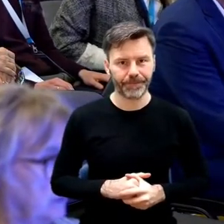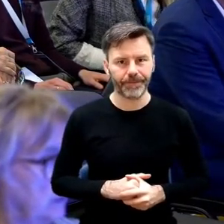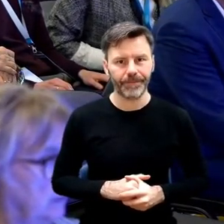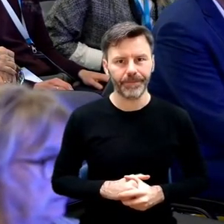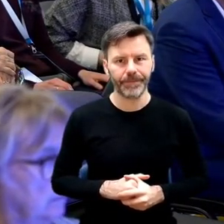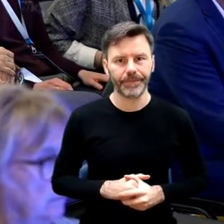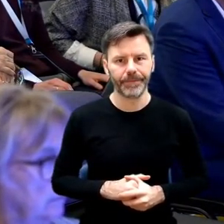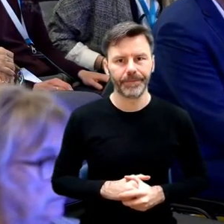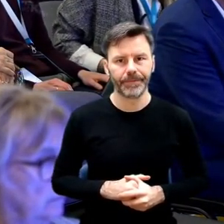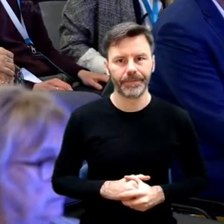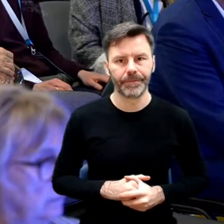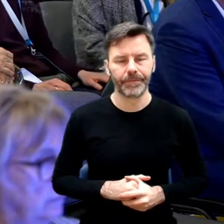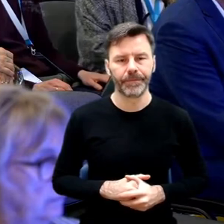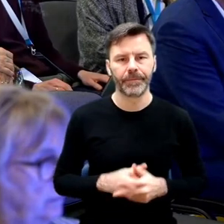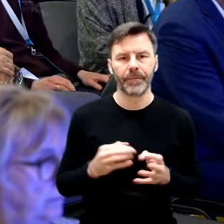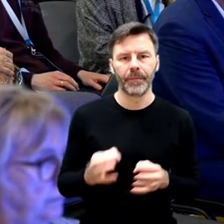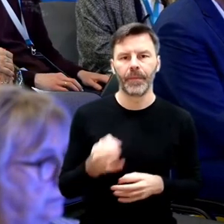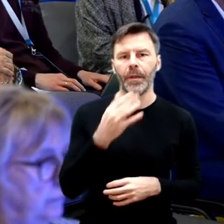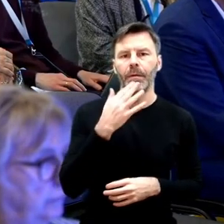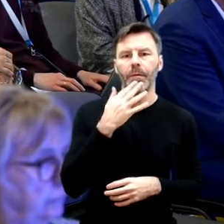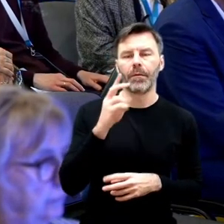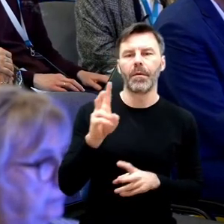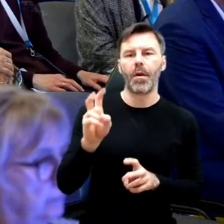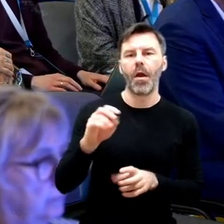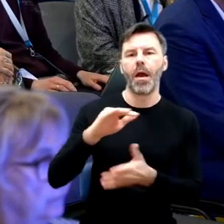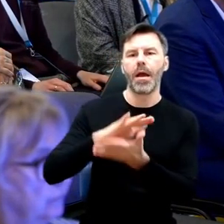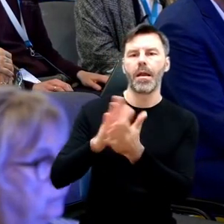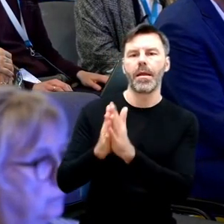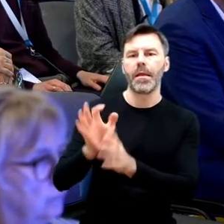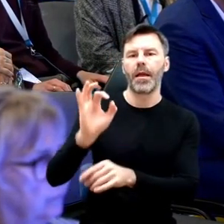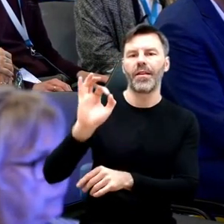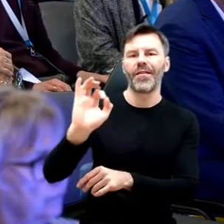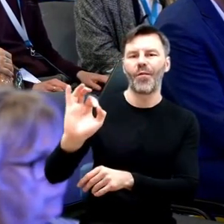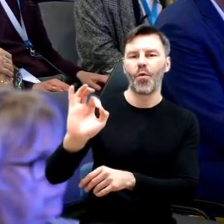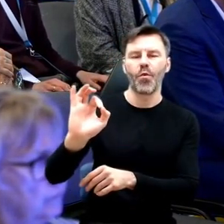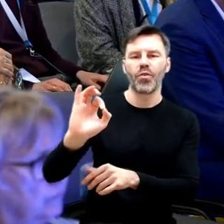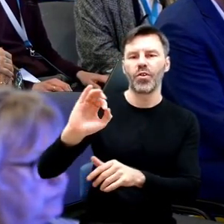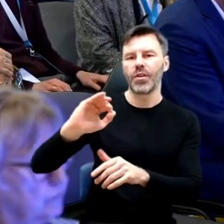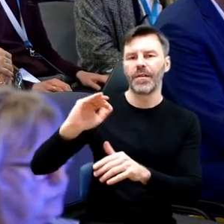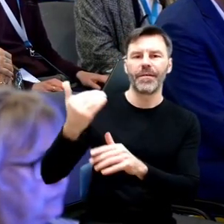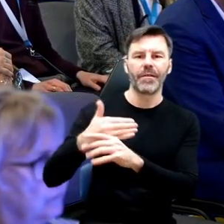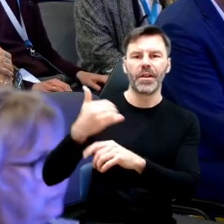nie o rynku pracodawcy, ale o rynku pracobiorcy.